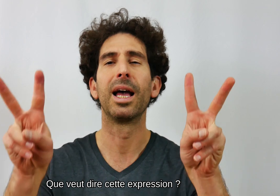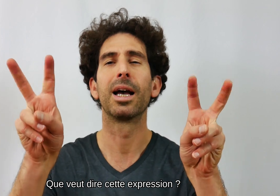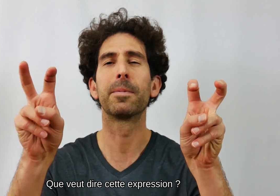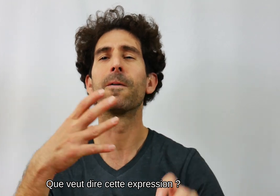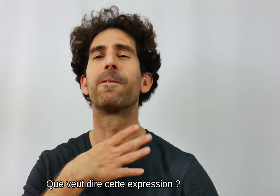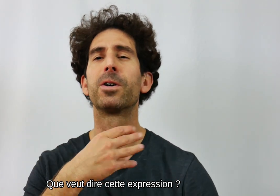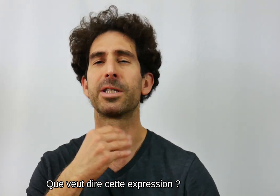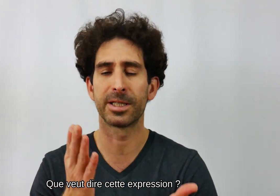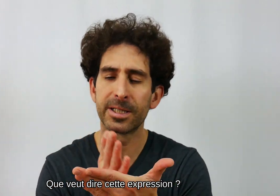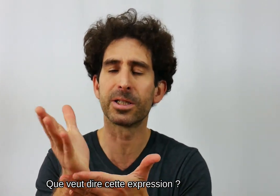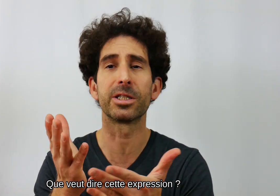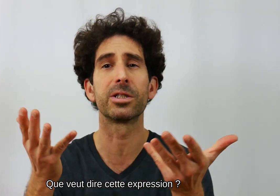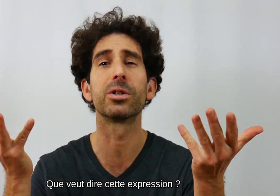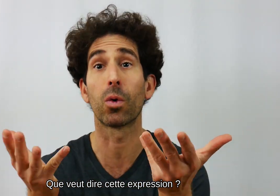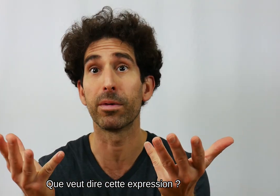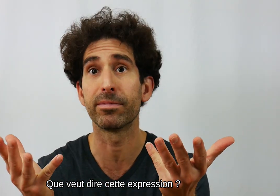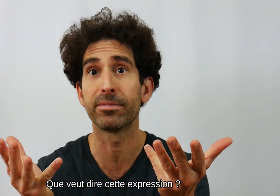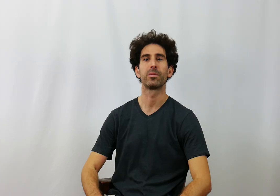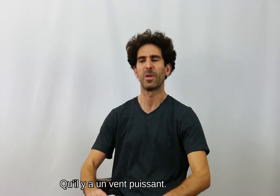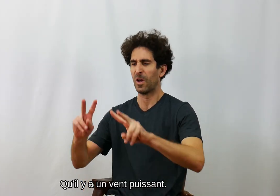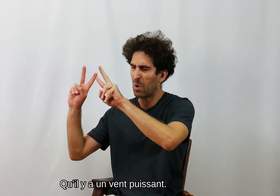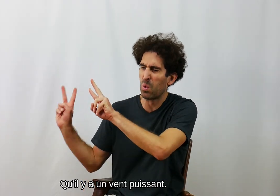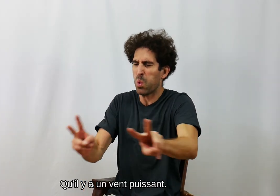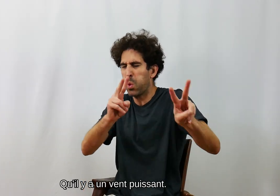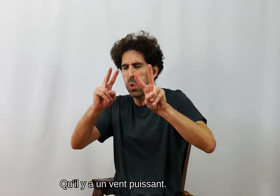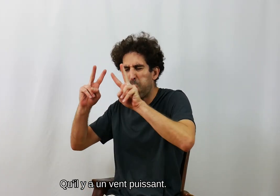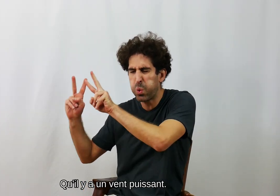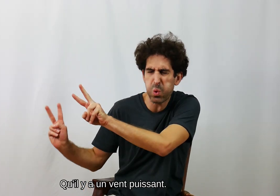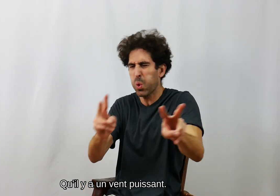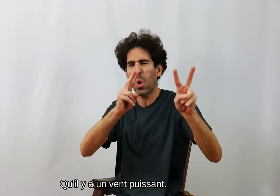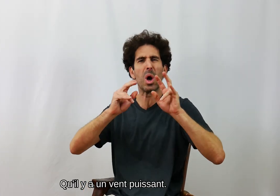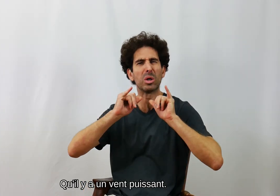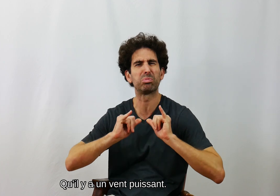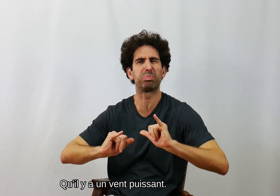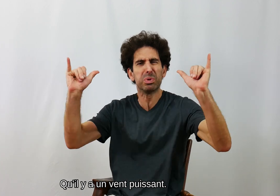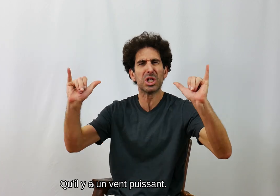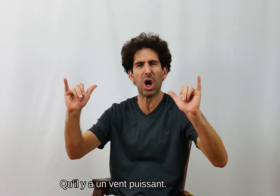Que veut dire cette expression ? Qu'il y a un vent puissant.